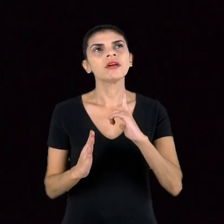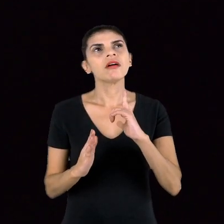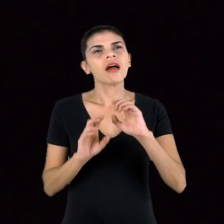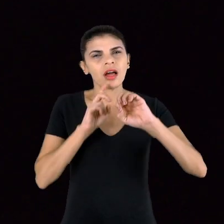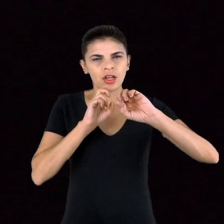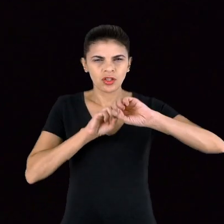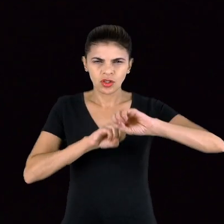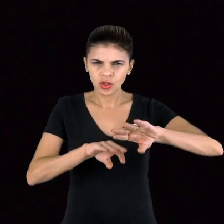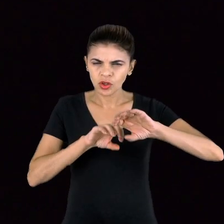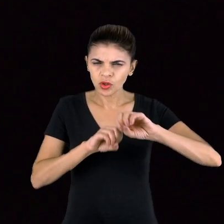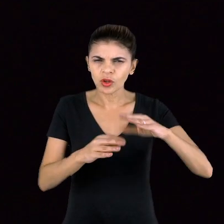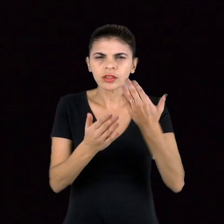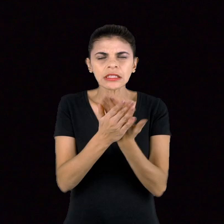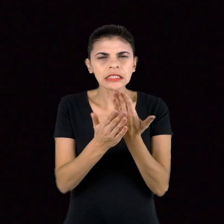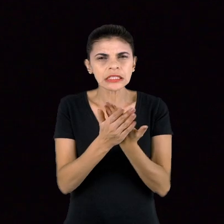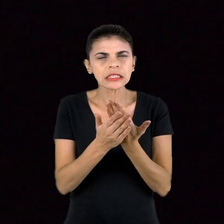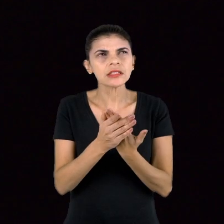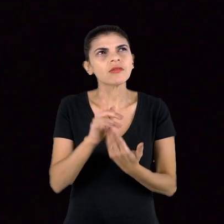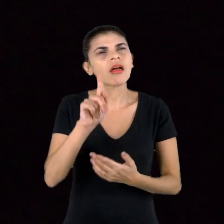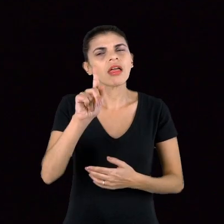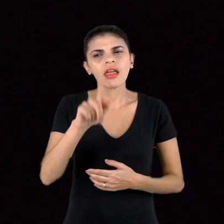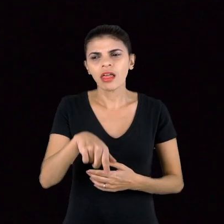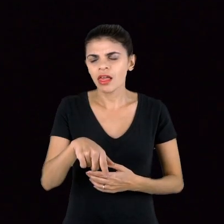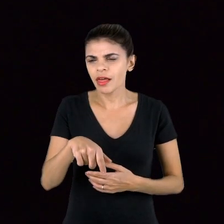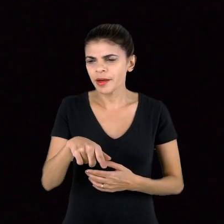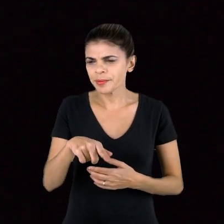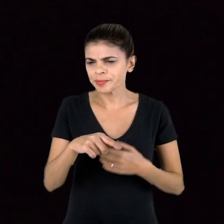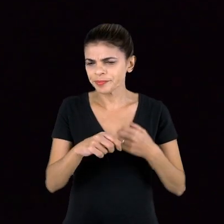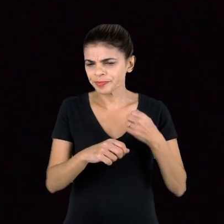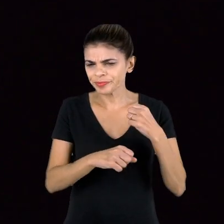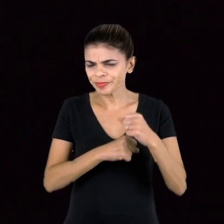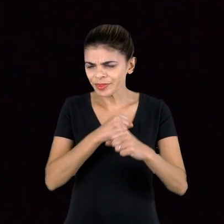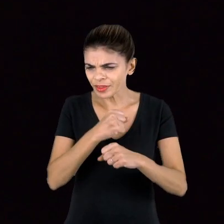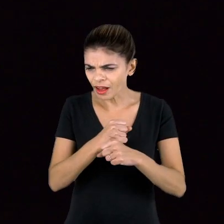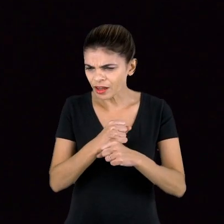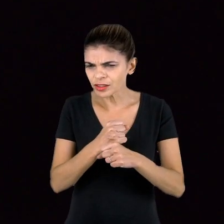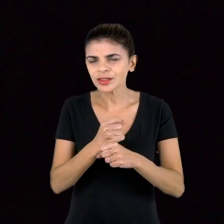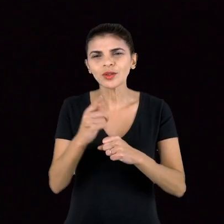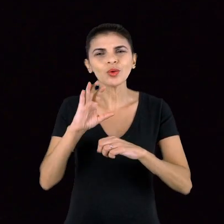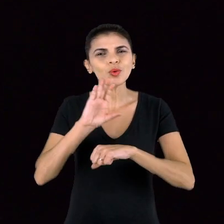os últimos anos da escola eram profissionalizantes, né?